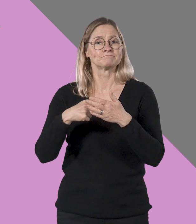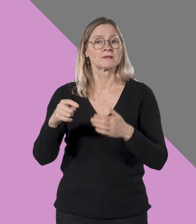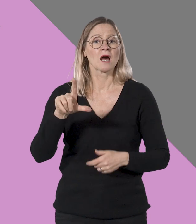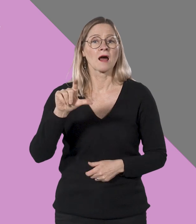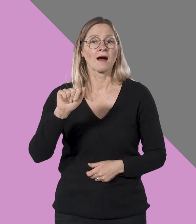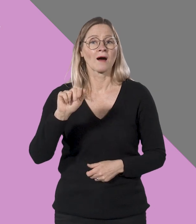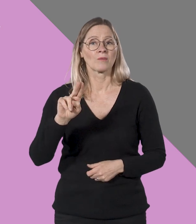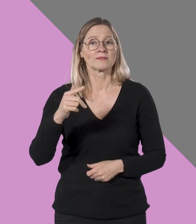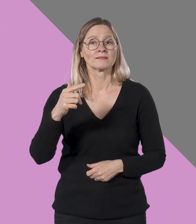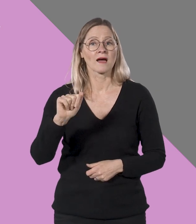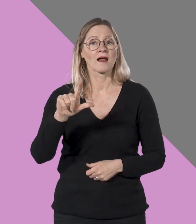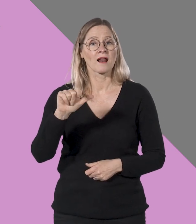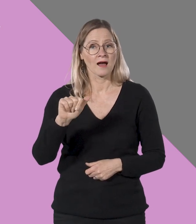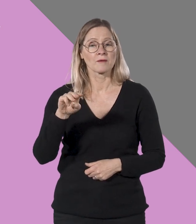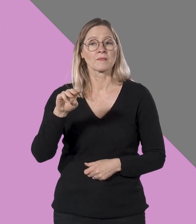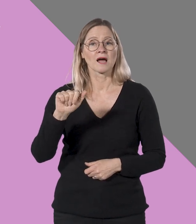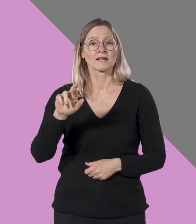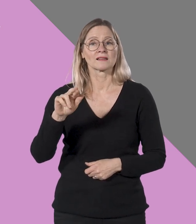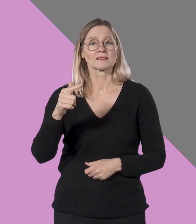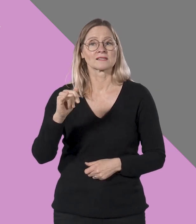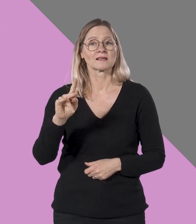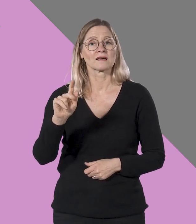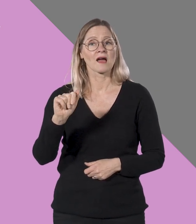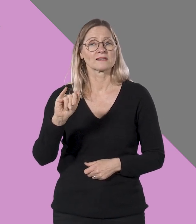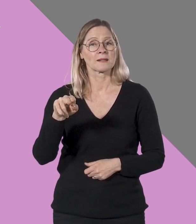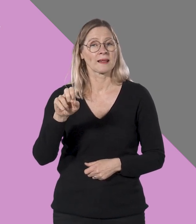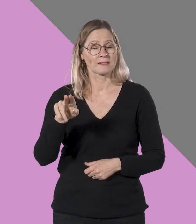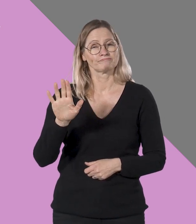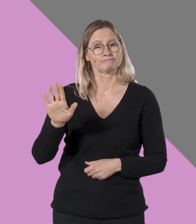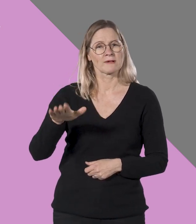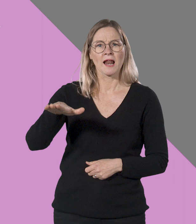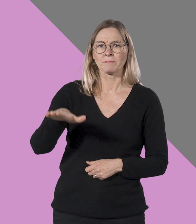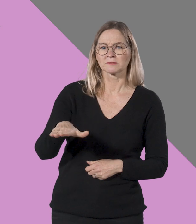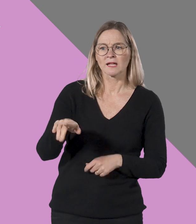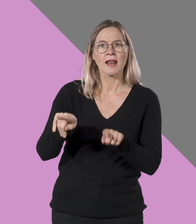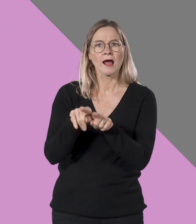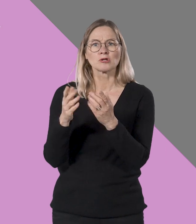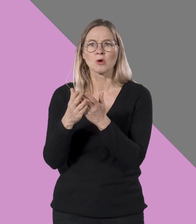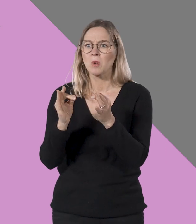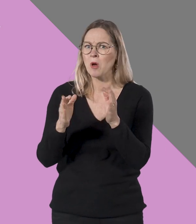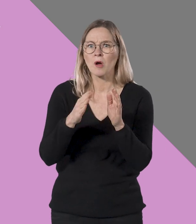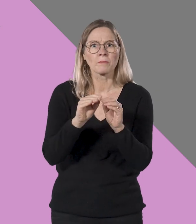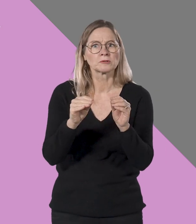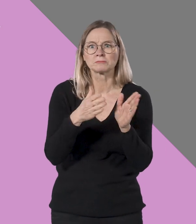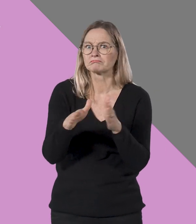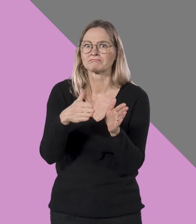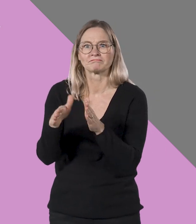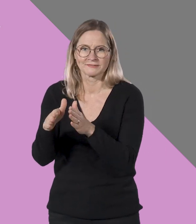Lautala-Martikaisen perheen lasten opetusjärjestelyitä lähikoulussa.